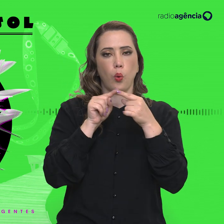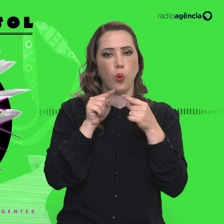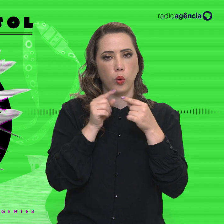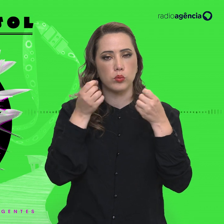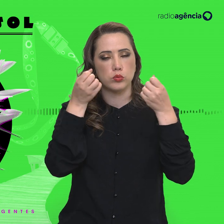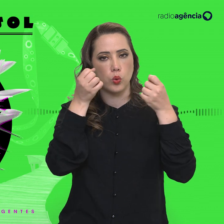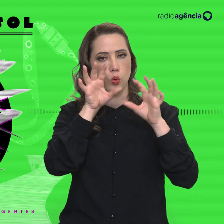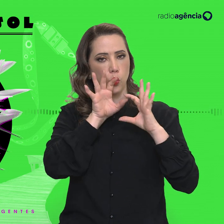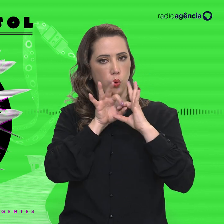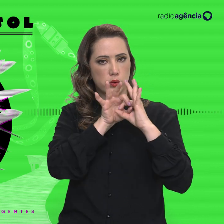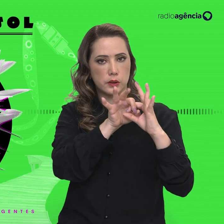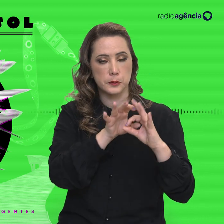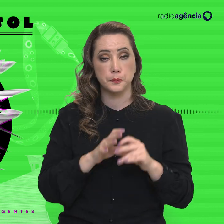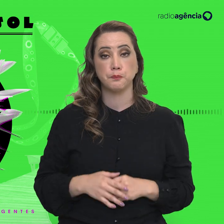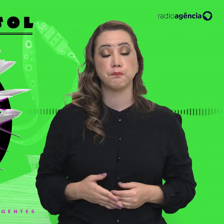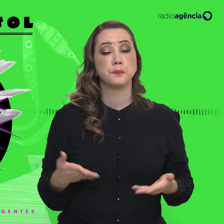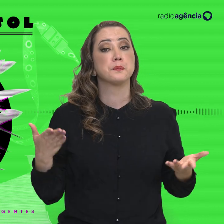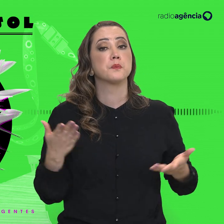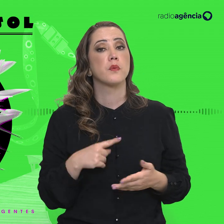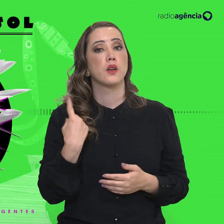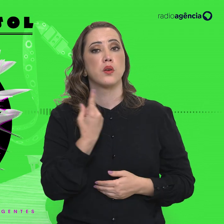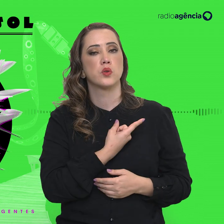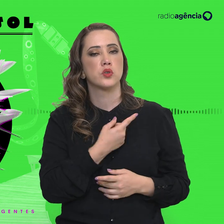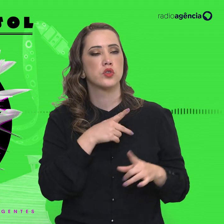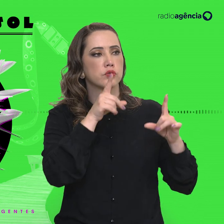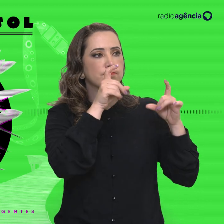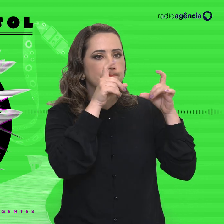[Patrícia] Na cartela deste episódio, aparecem alguns clipes para simbolizar as